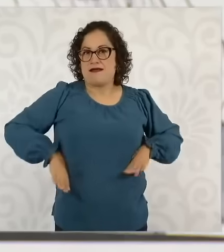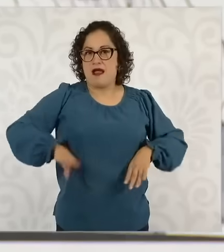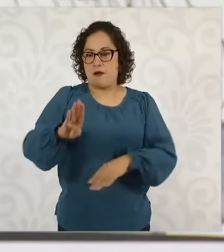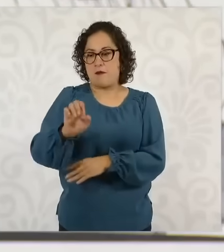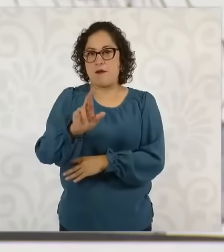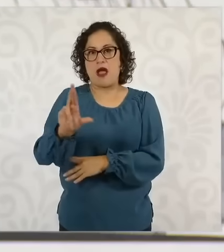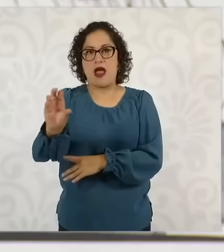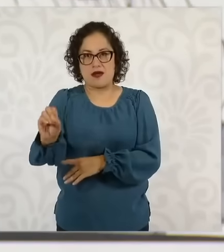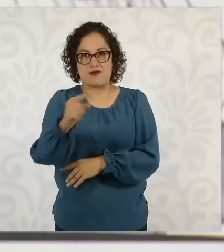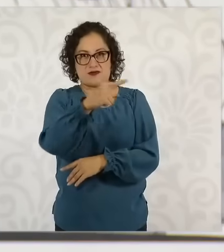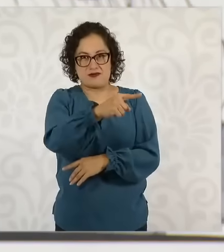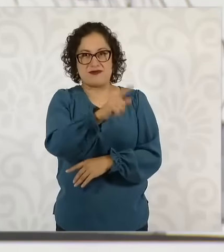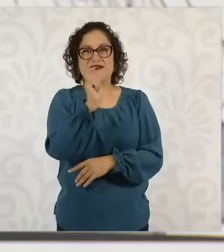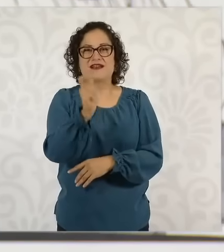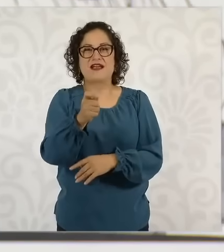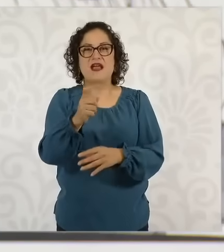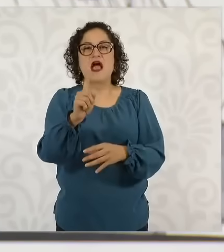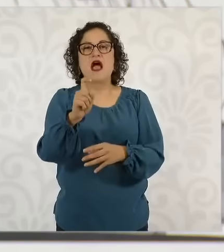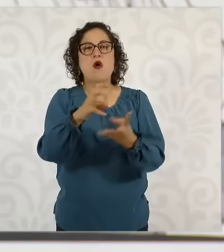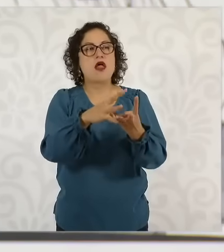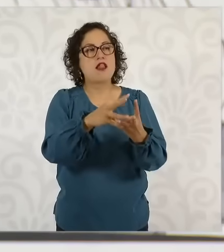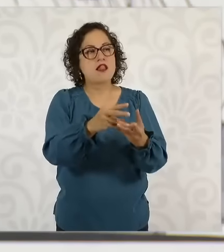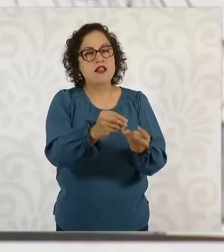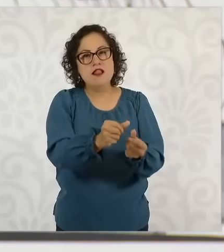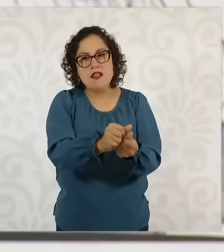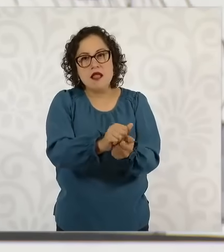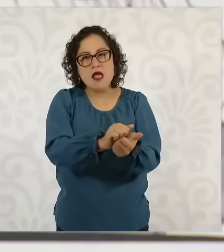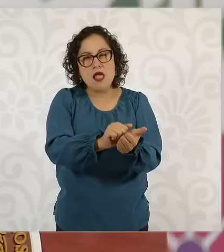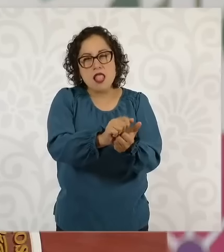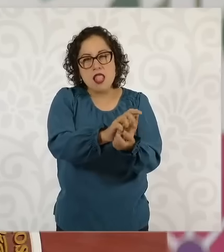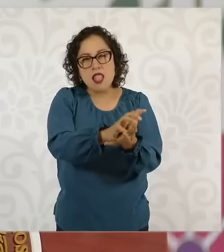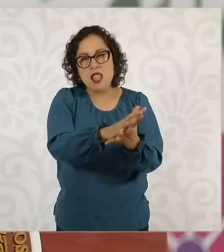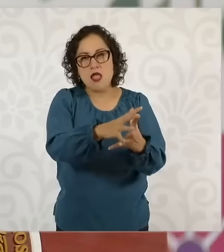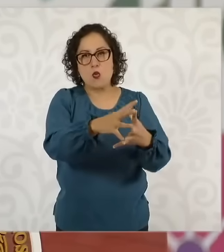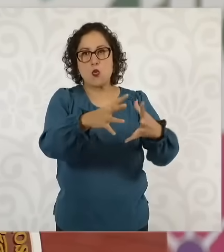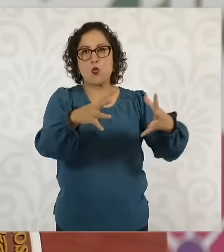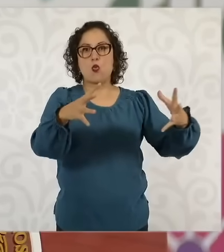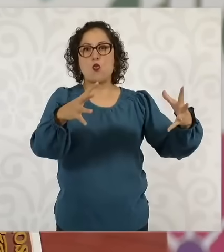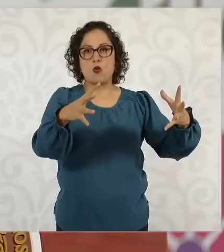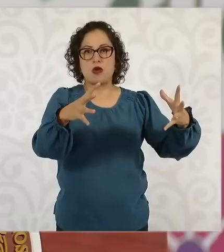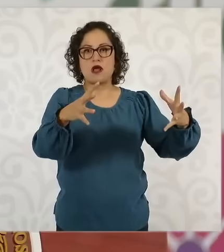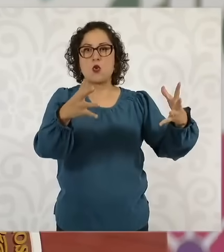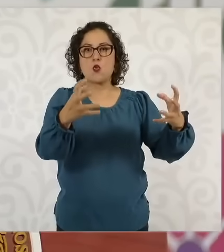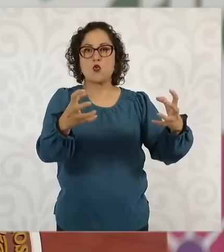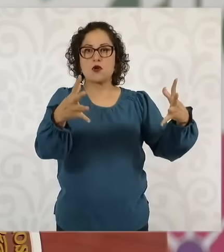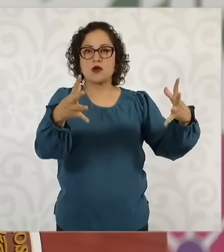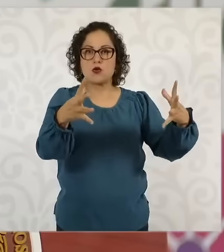una plastilina y entonces aumenta su volumen y disminuye cuando se seca. Ese tipo de suelo